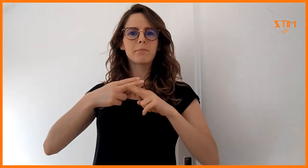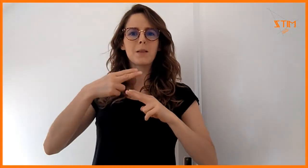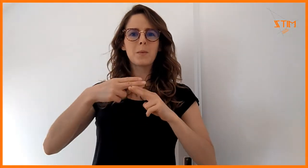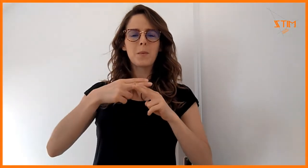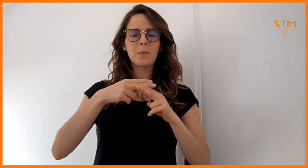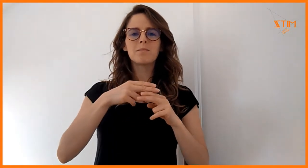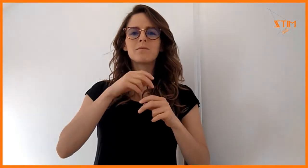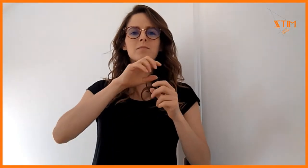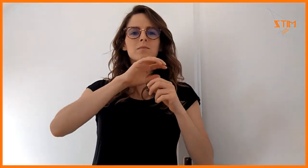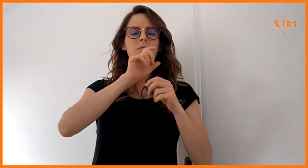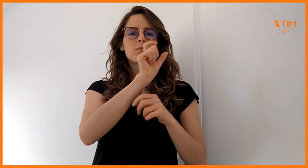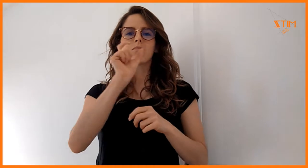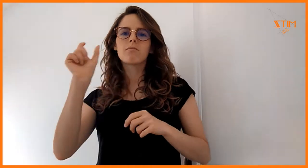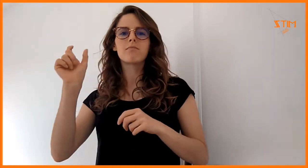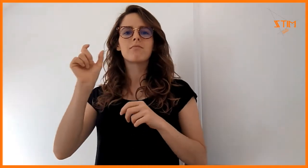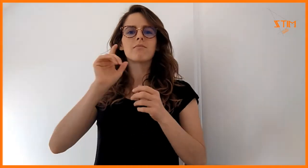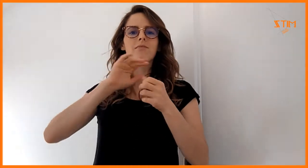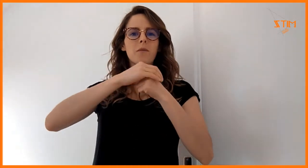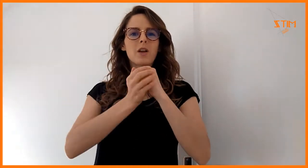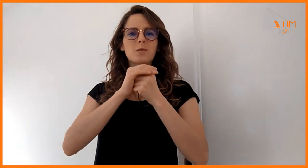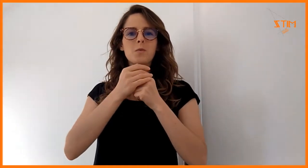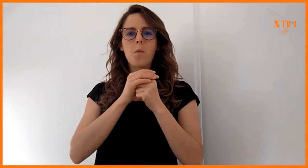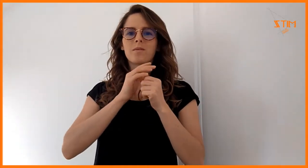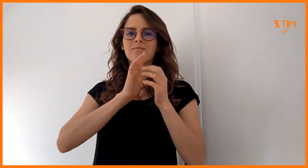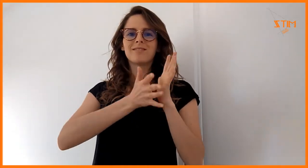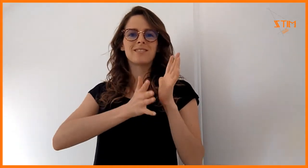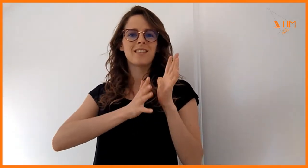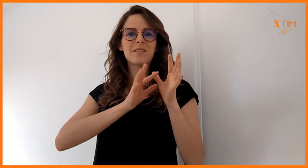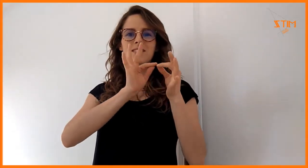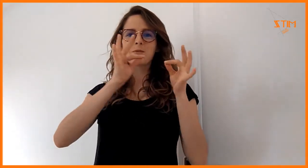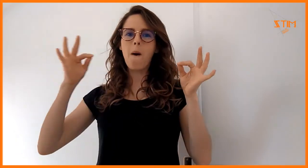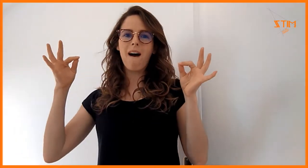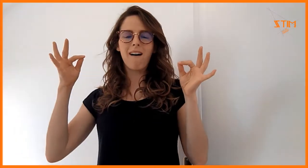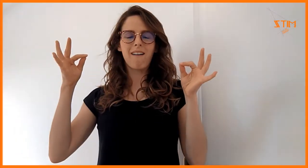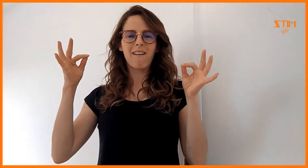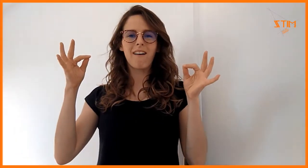à partir des configurations des mains de son propre prénom.